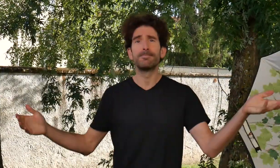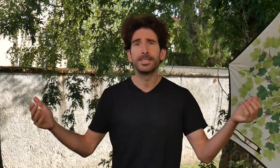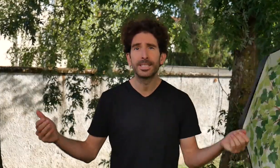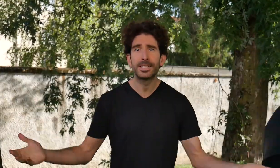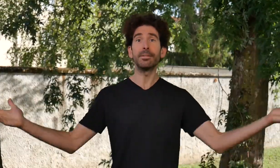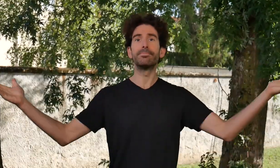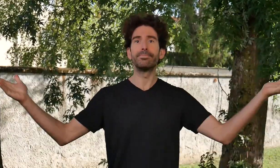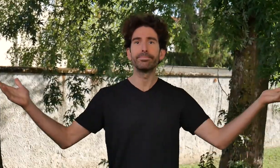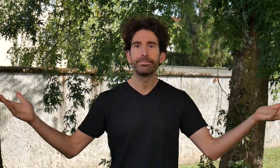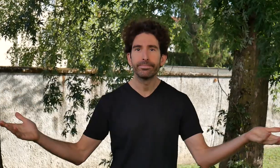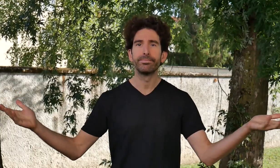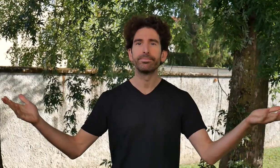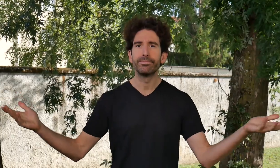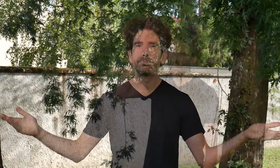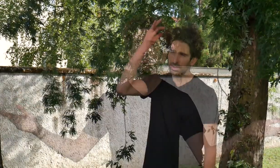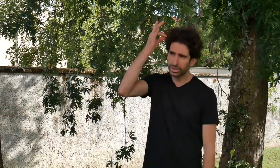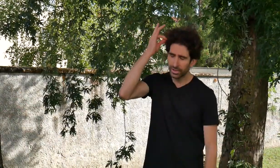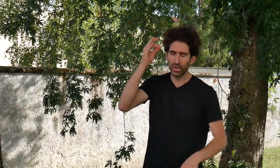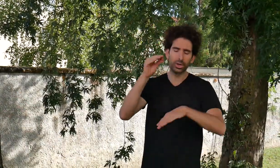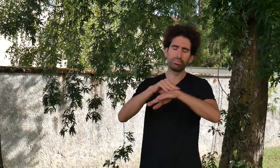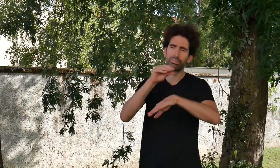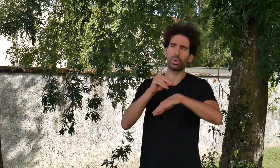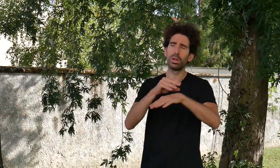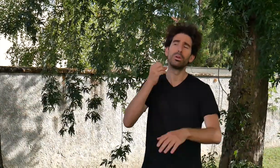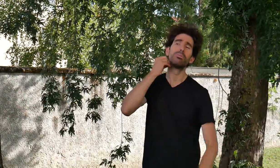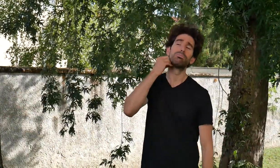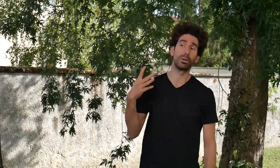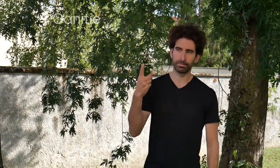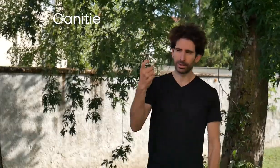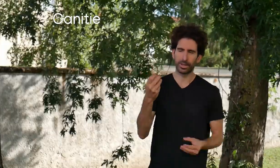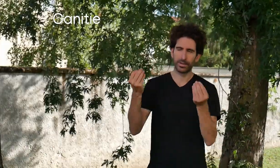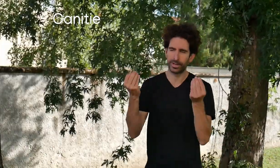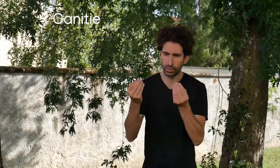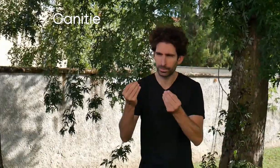Alors ça ! D'où vient la canitie ?